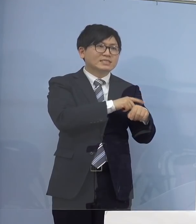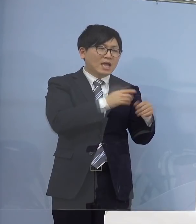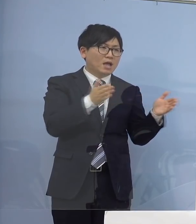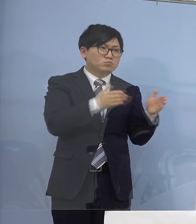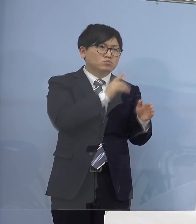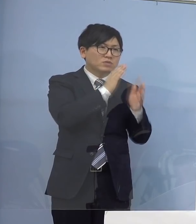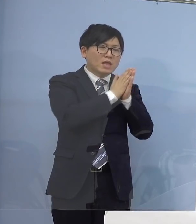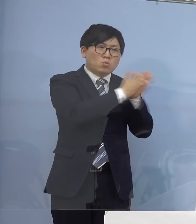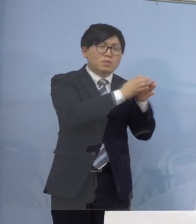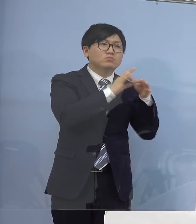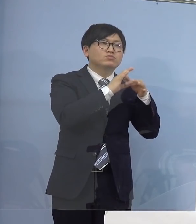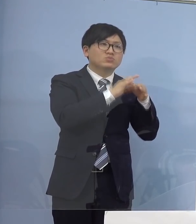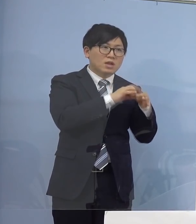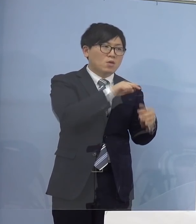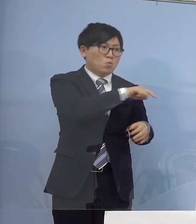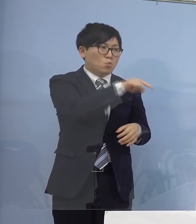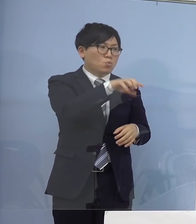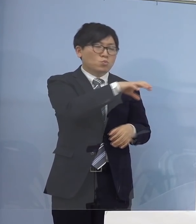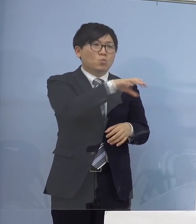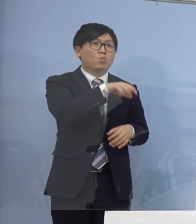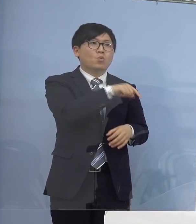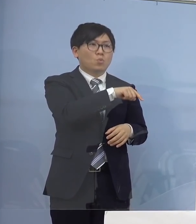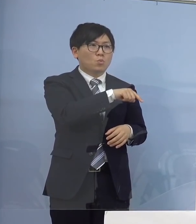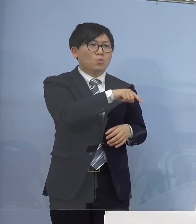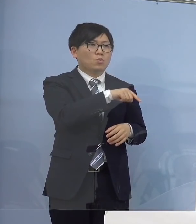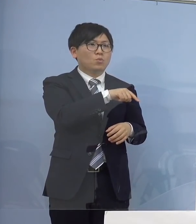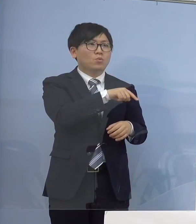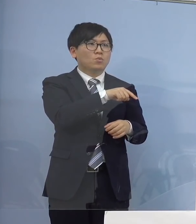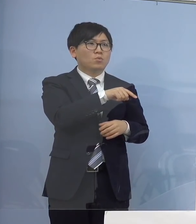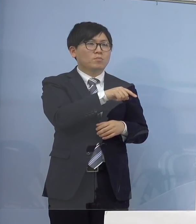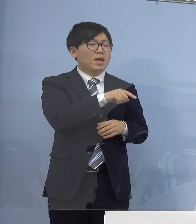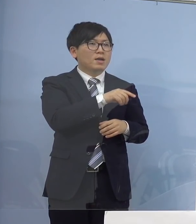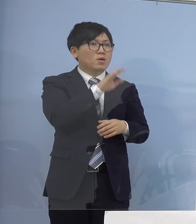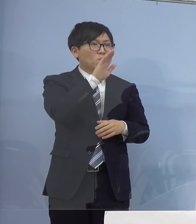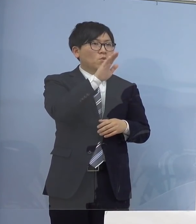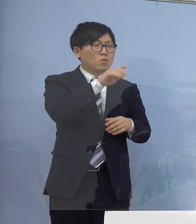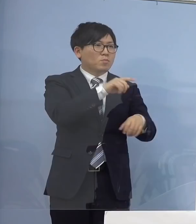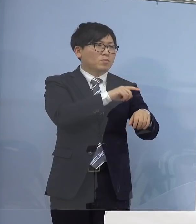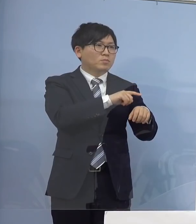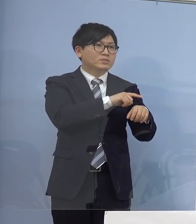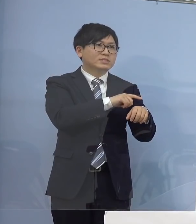その時短をかけさせていただくかもしれない と言った翌日というよりも